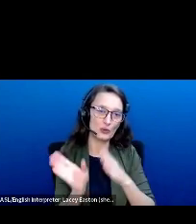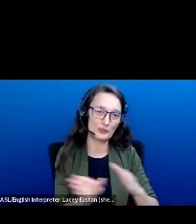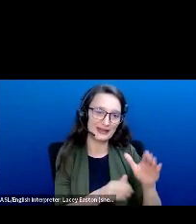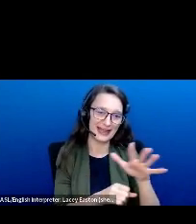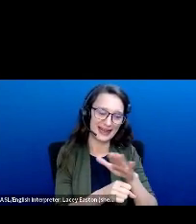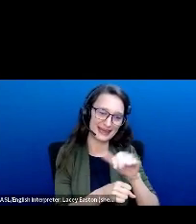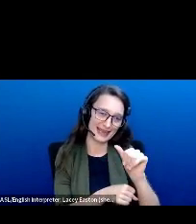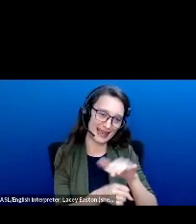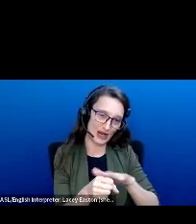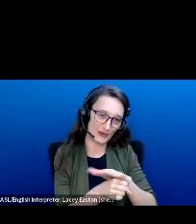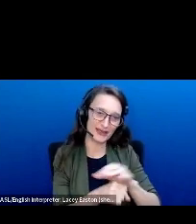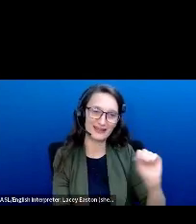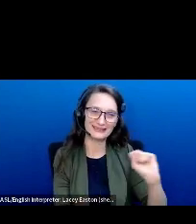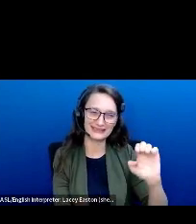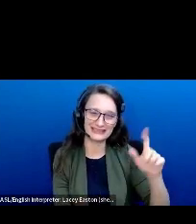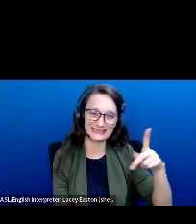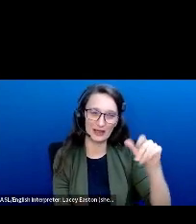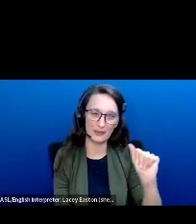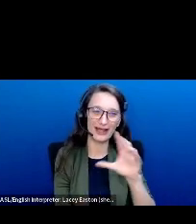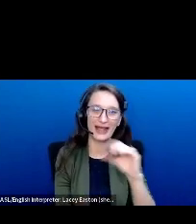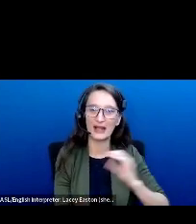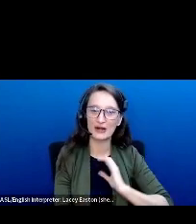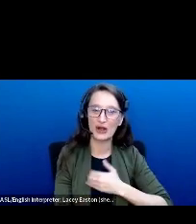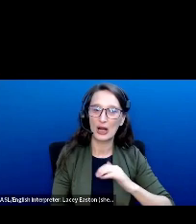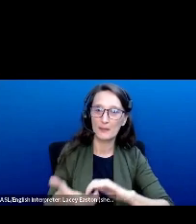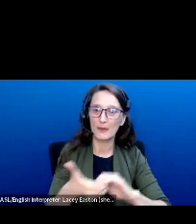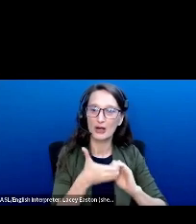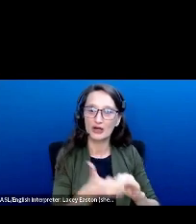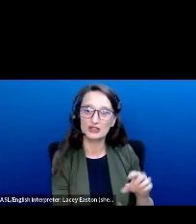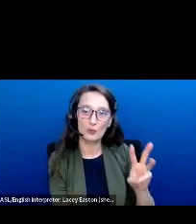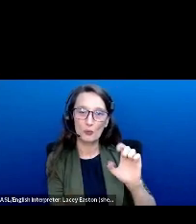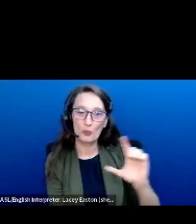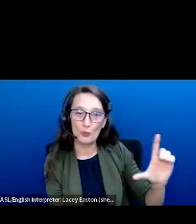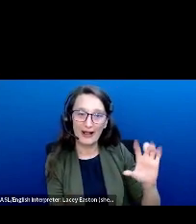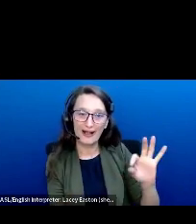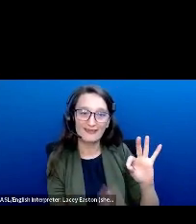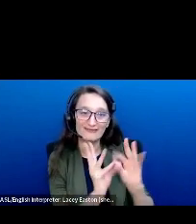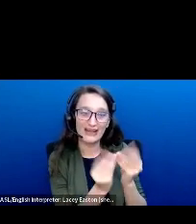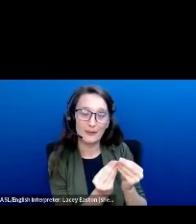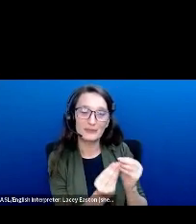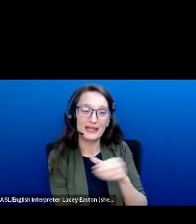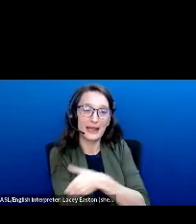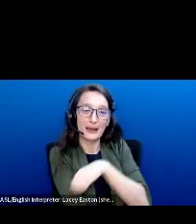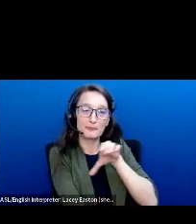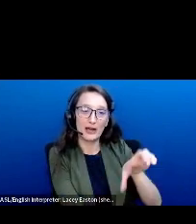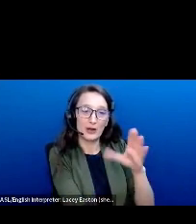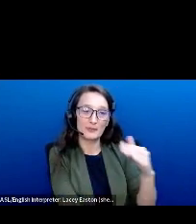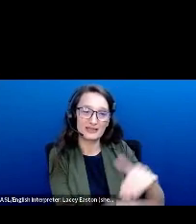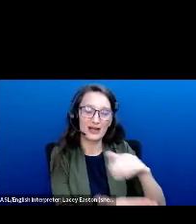los socios de asociación, el centro de empoderamiento familiar Rowell y nuestra oficina de servicios de apoyo a los constituyentes del CDE que